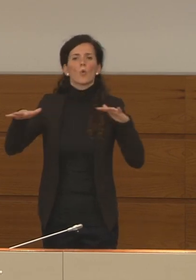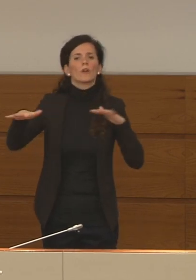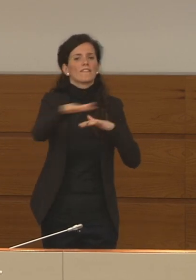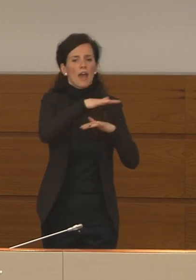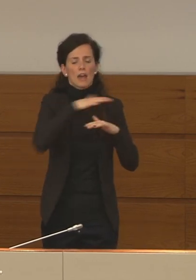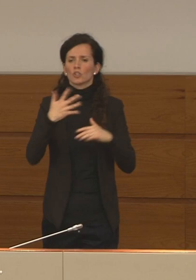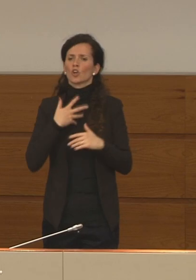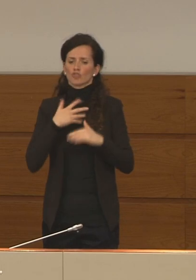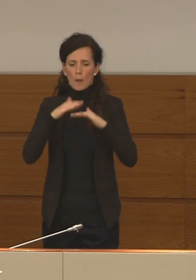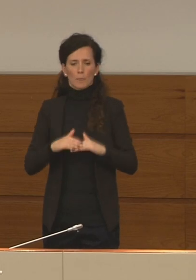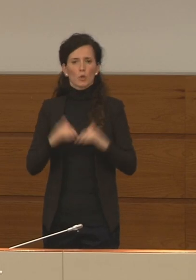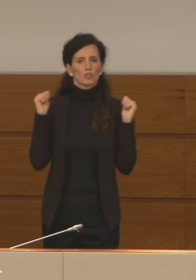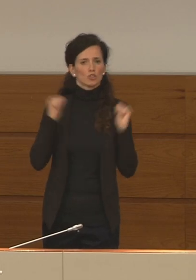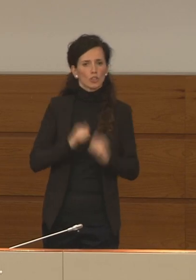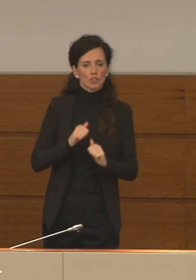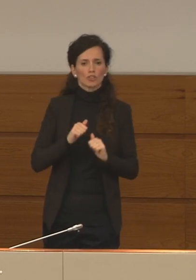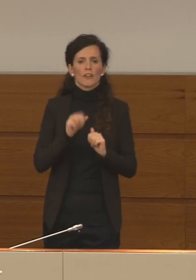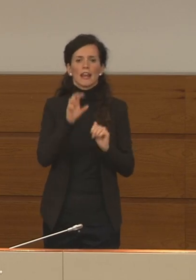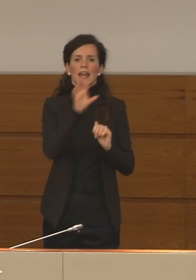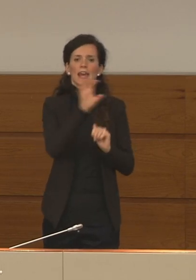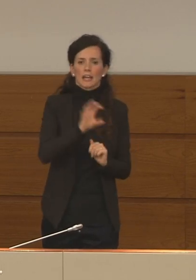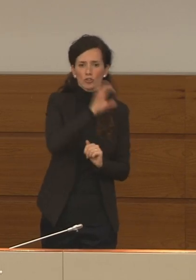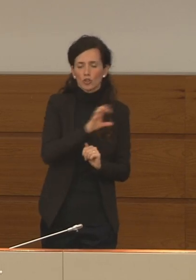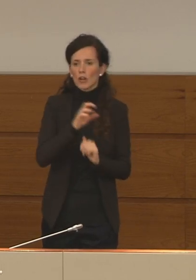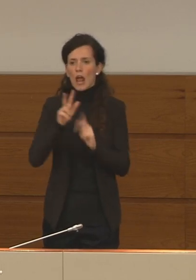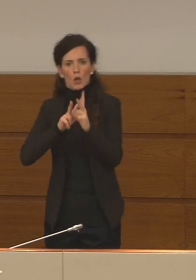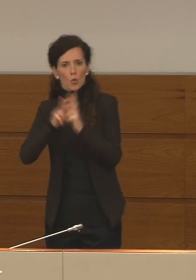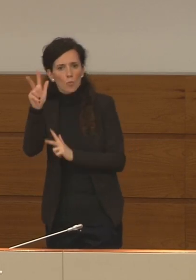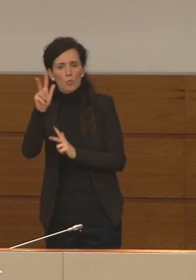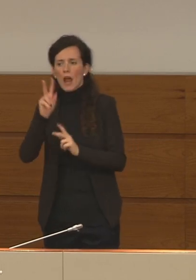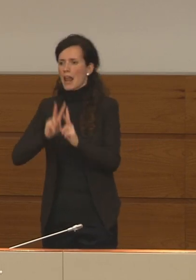protezioni civili comunali, c'è la protezione civile nazionale però